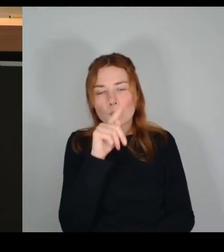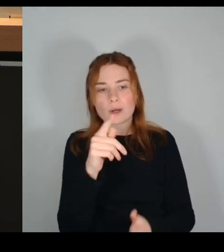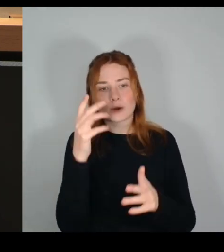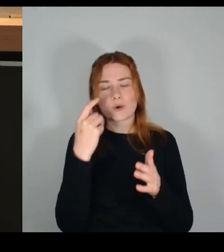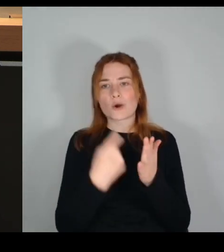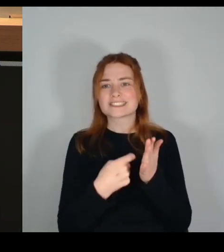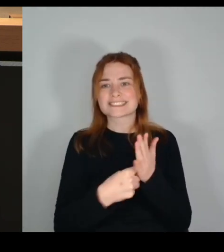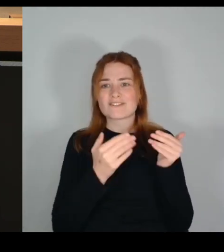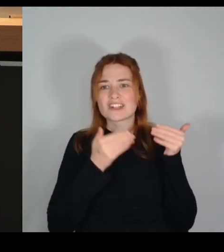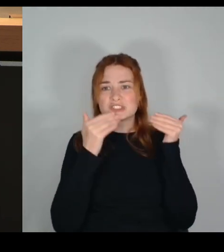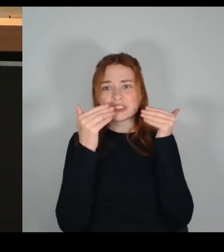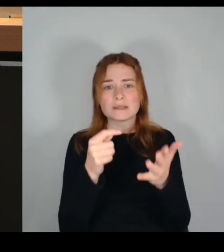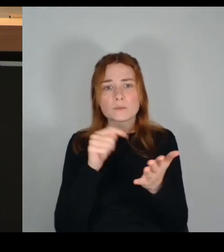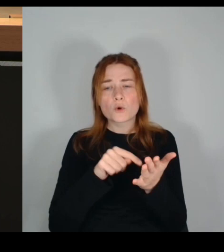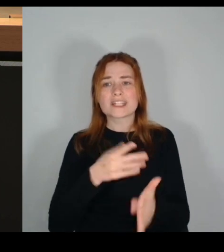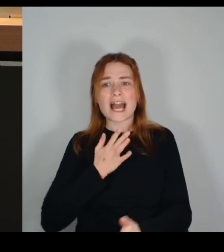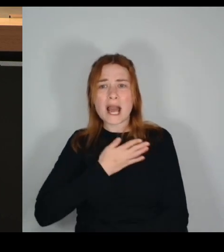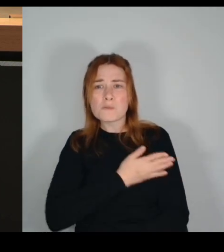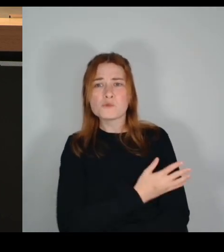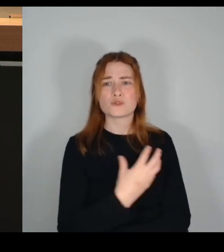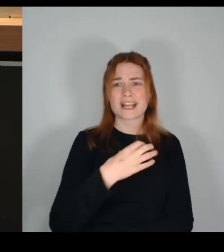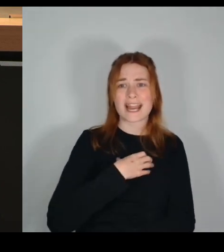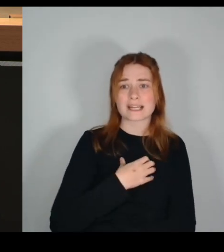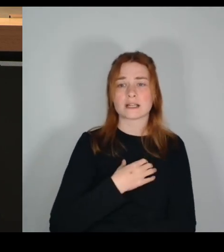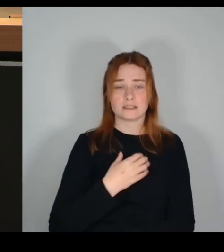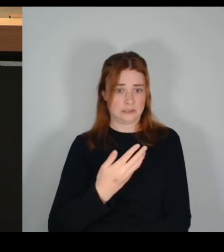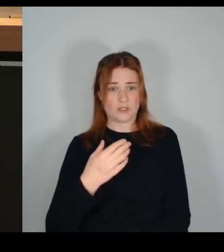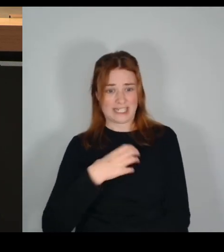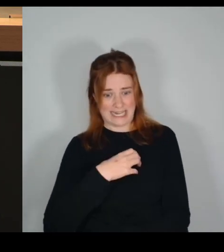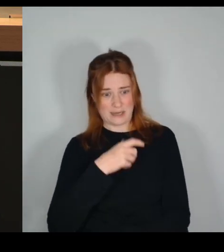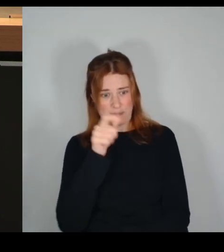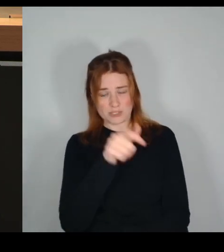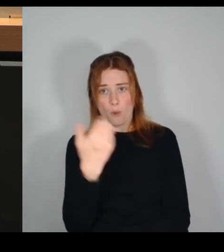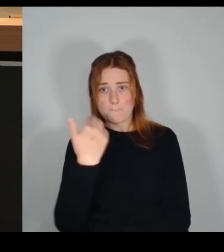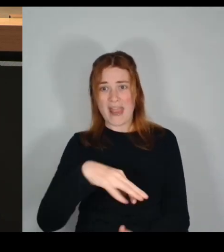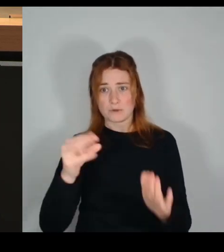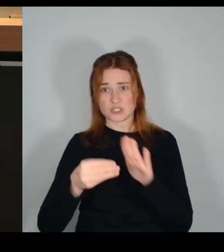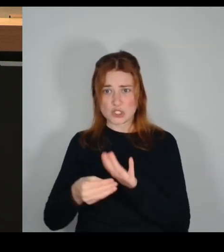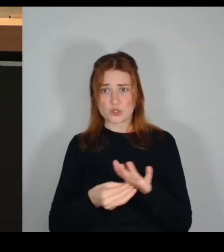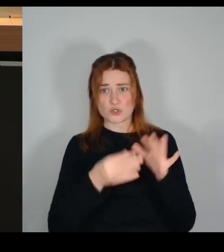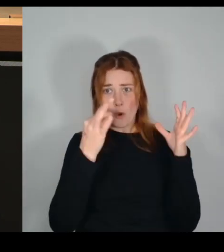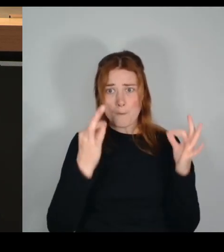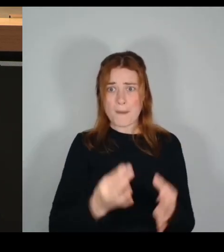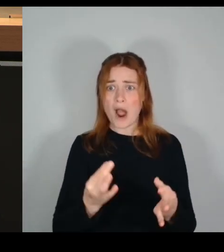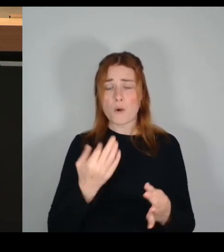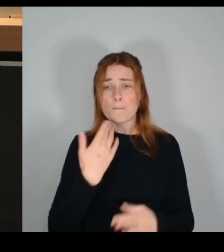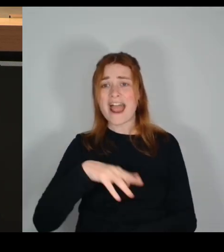erst recht Unterstützung Viel wichtiger wäre es doch, dass wir endlich dafür sorgen, dass niemand